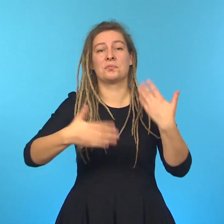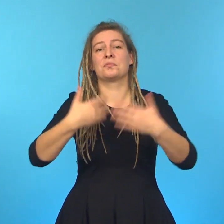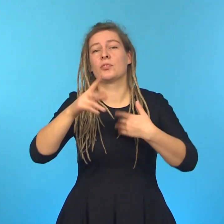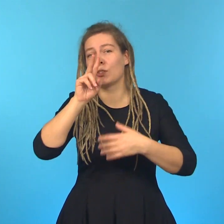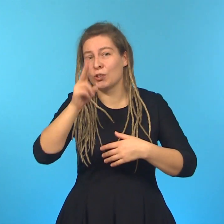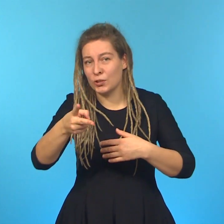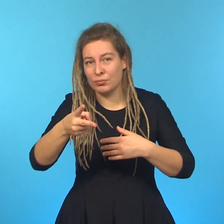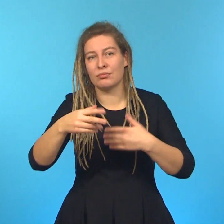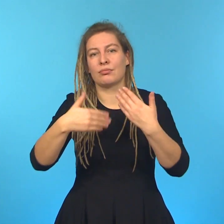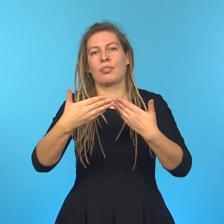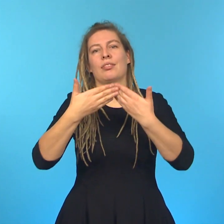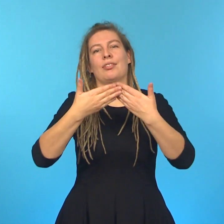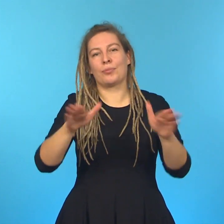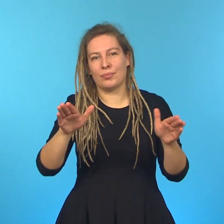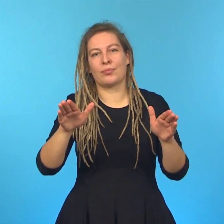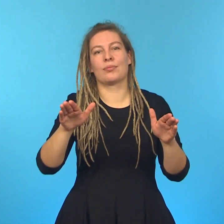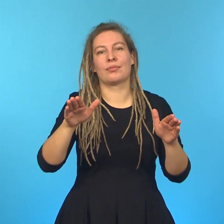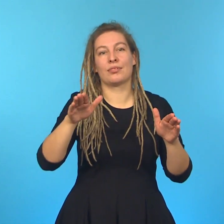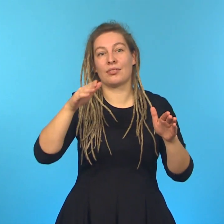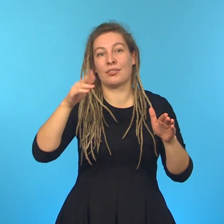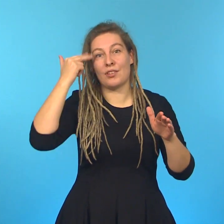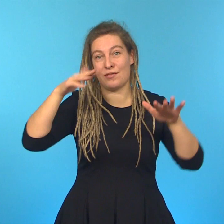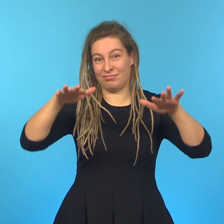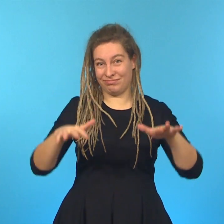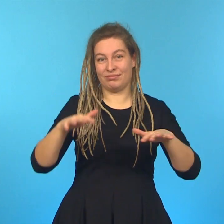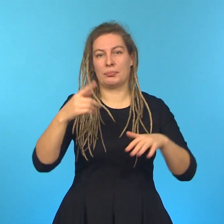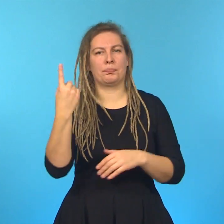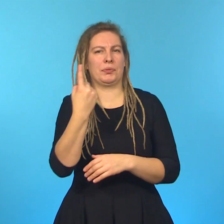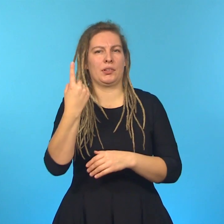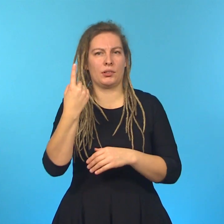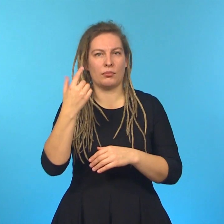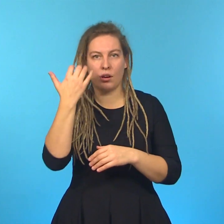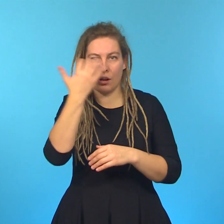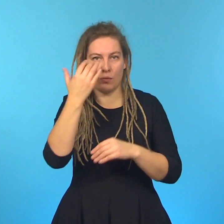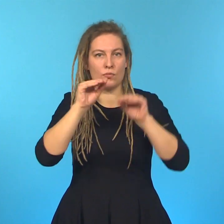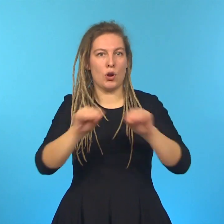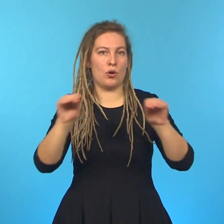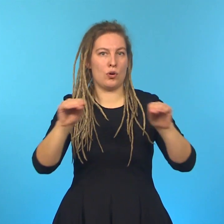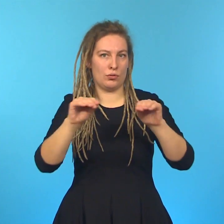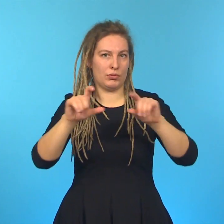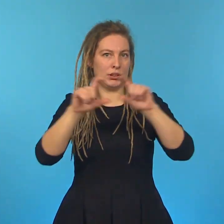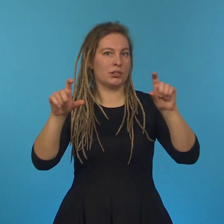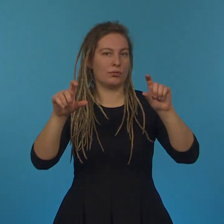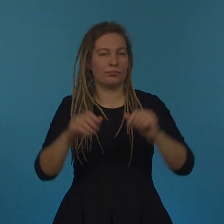Dar po dvejų metų Kaune duris atvėrė ir pirmoji aklųjų mokymo įstaiga.